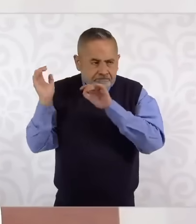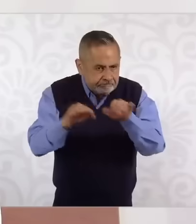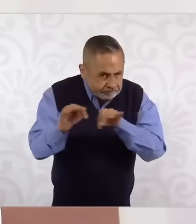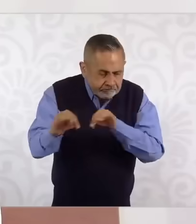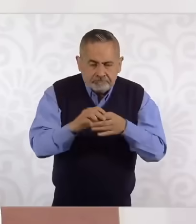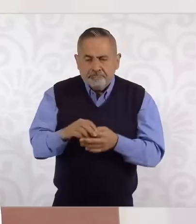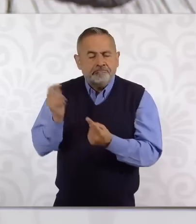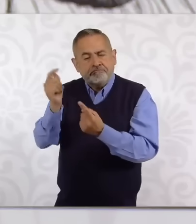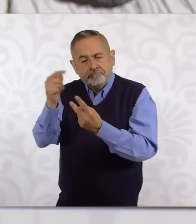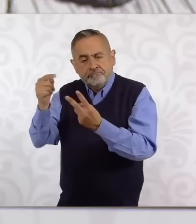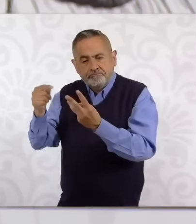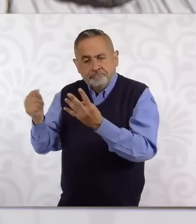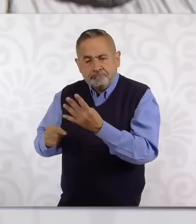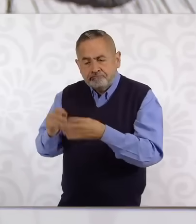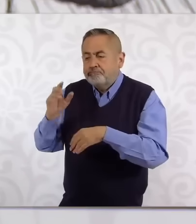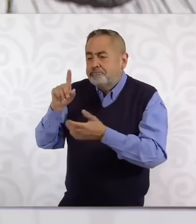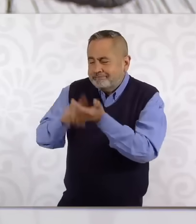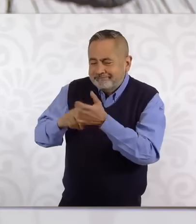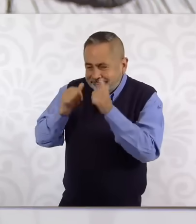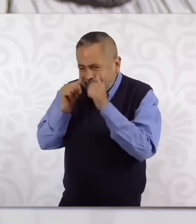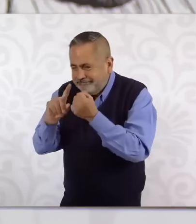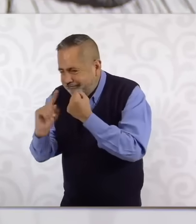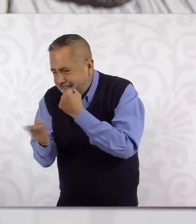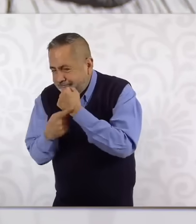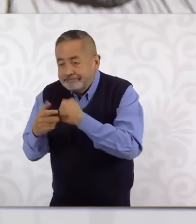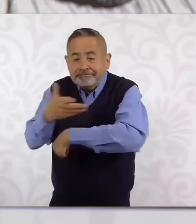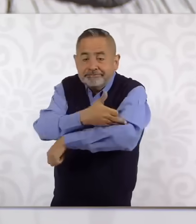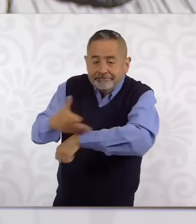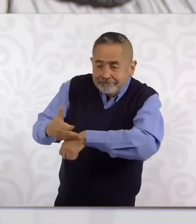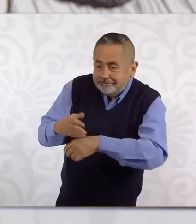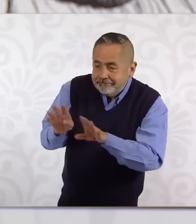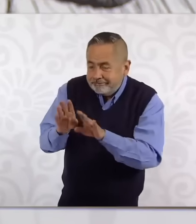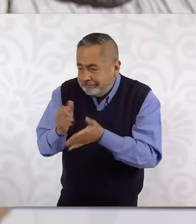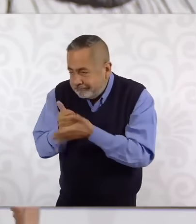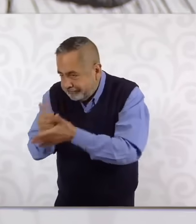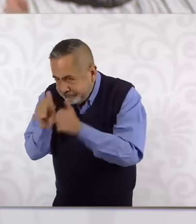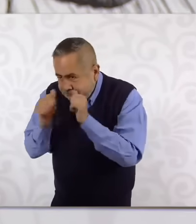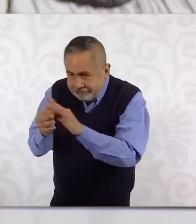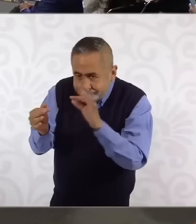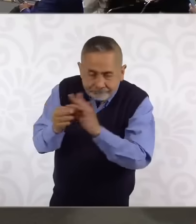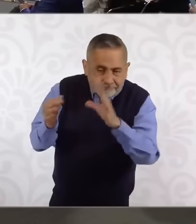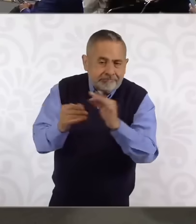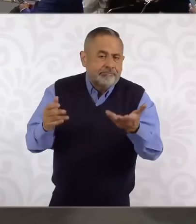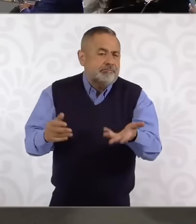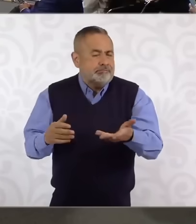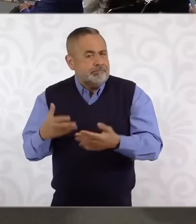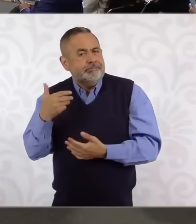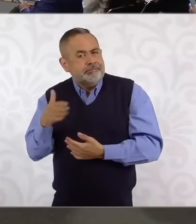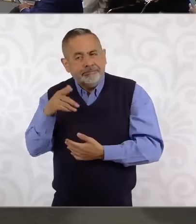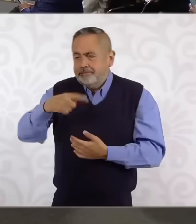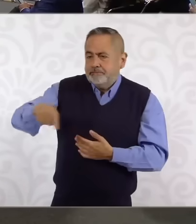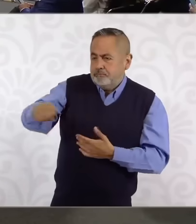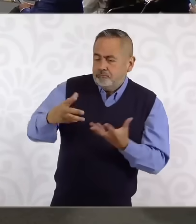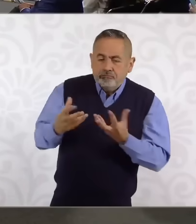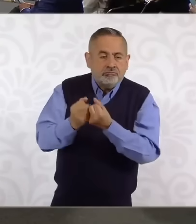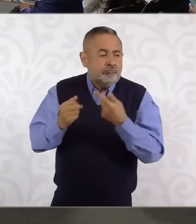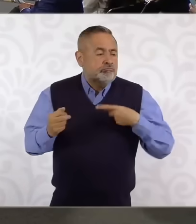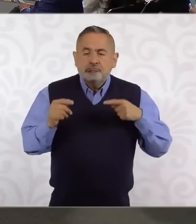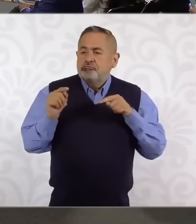sino la atención a las familias y además se hacen actividades públicas de rescate de espacios